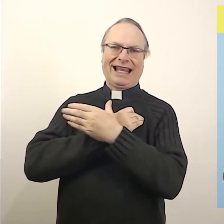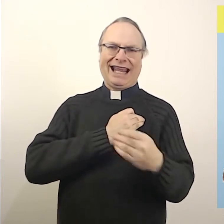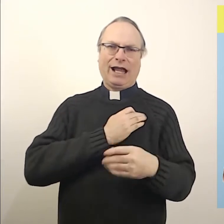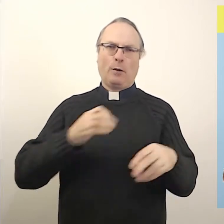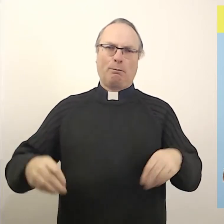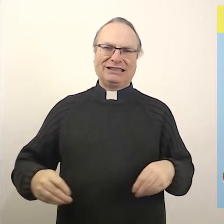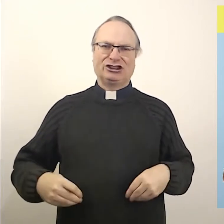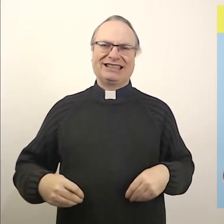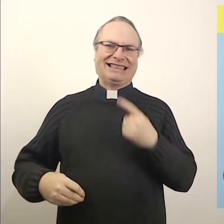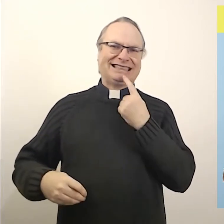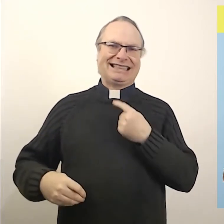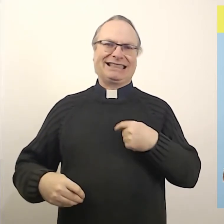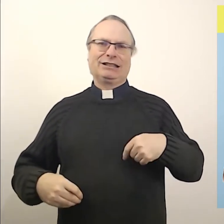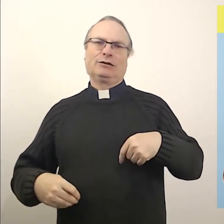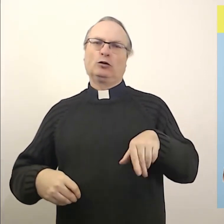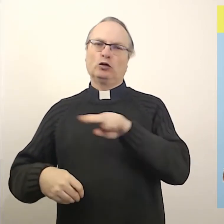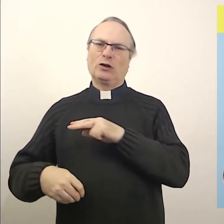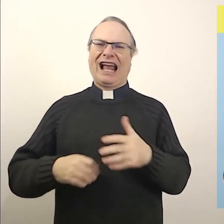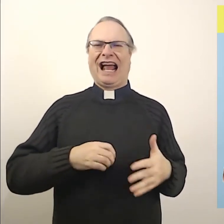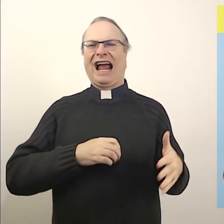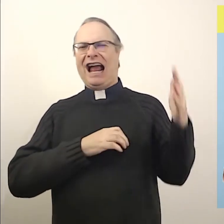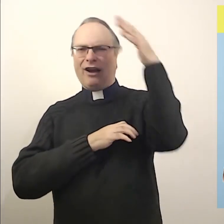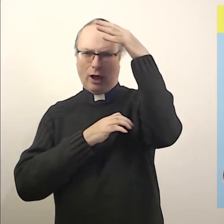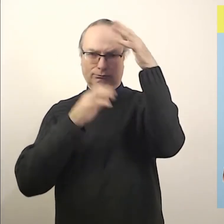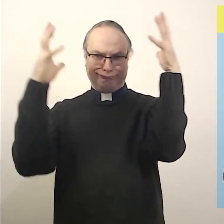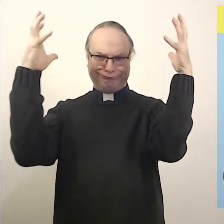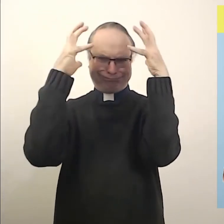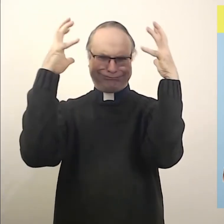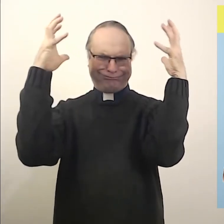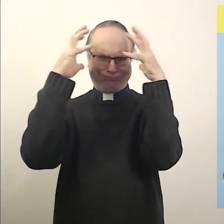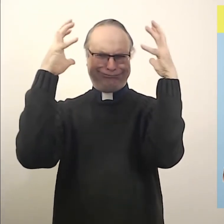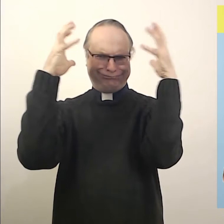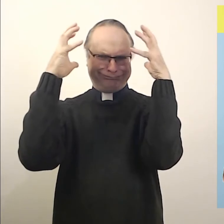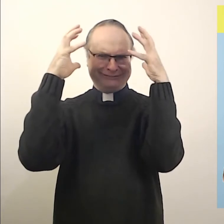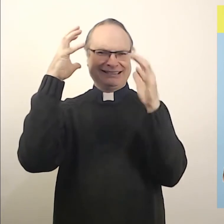et le péché qui nous enveloppe